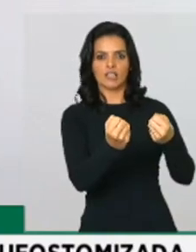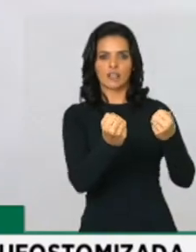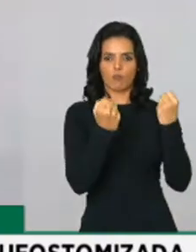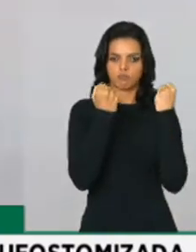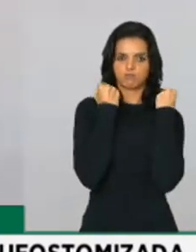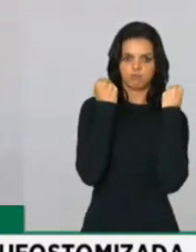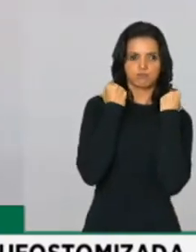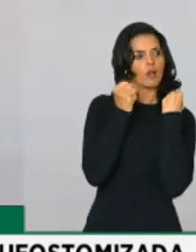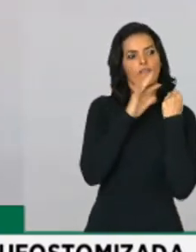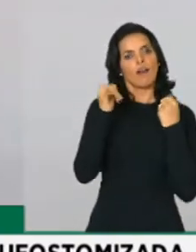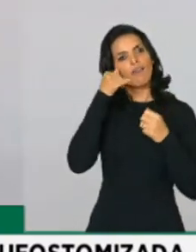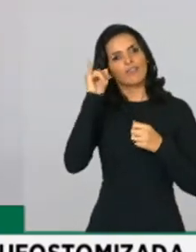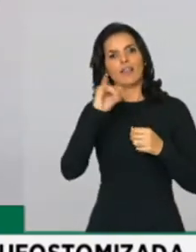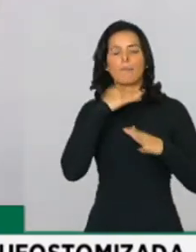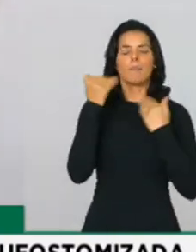[DEPUTADO]: PRESIDENTE, O NOVO SE